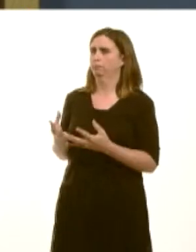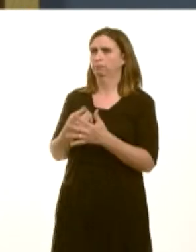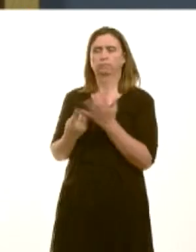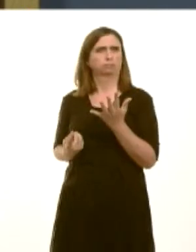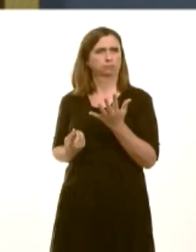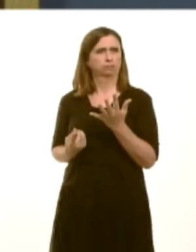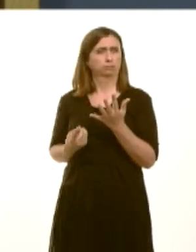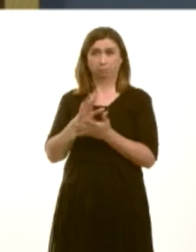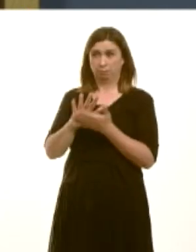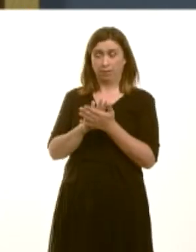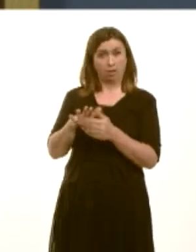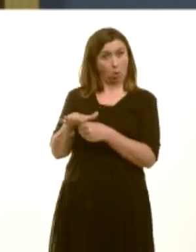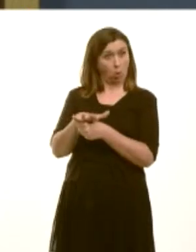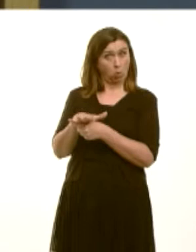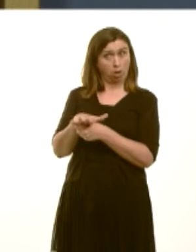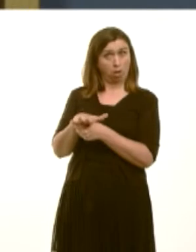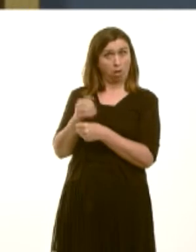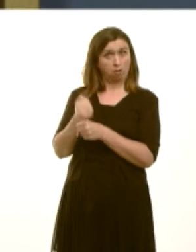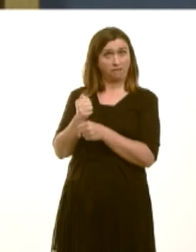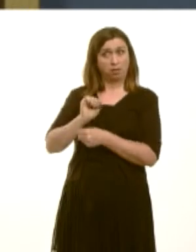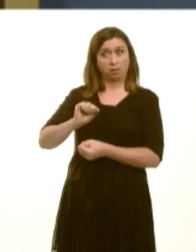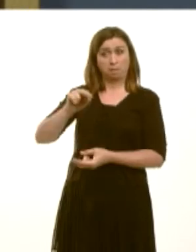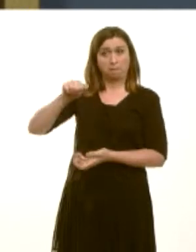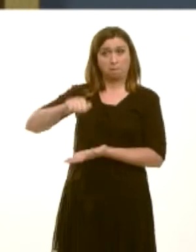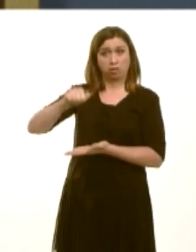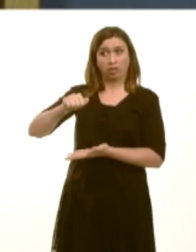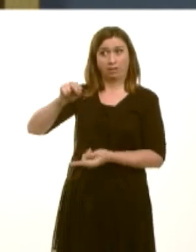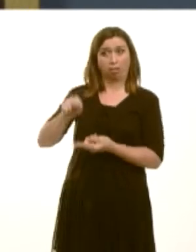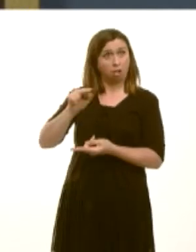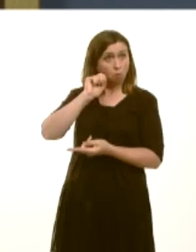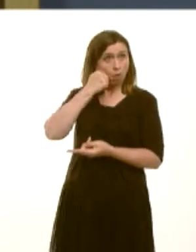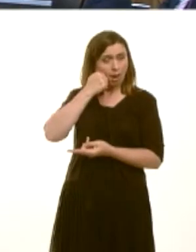neu pa feysydd eraill ydych chiín credu y bydd yn gorfod wynebu cwtogiadau?